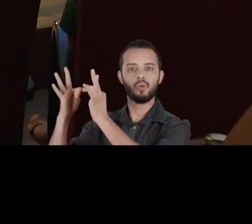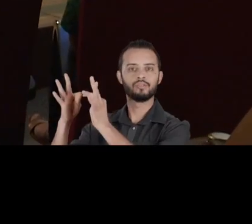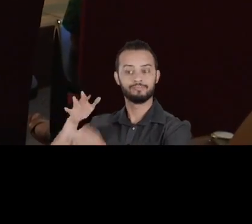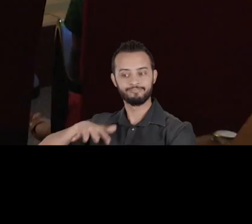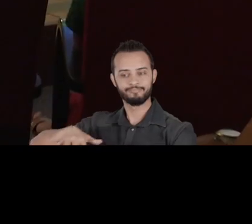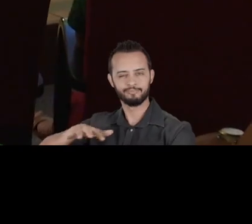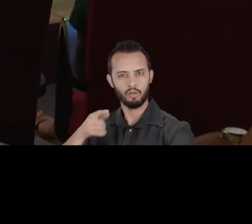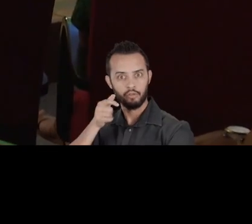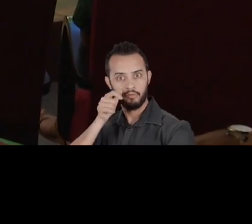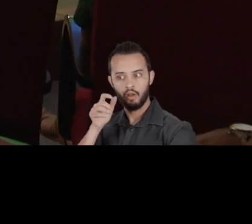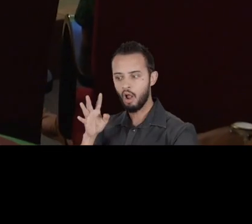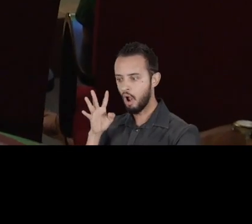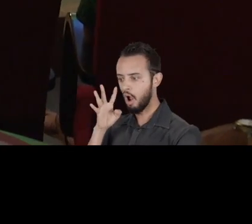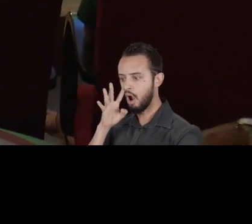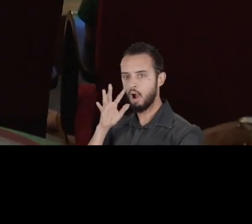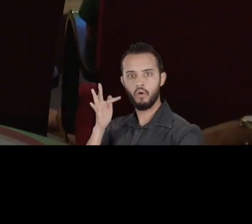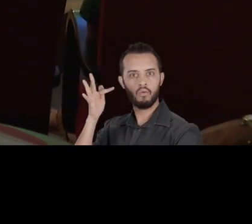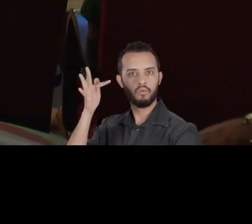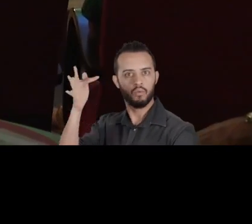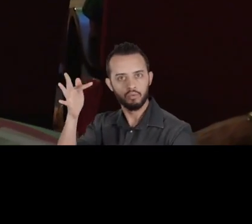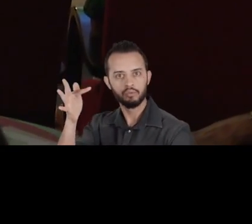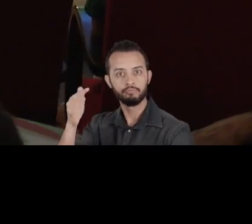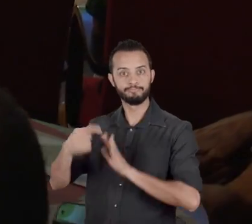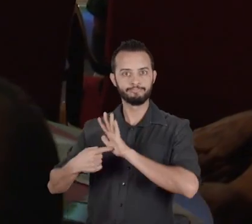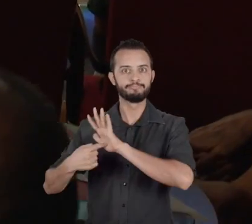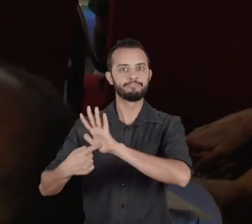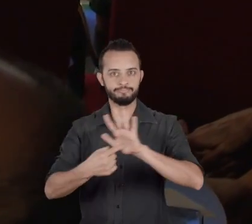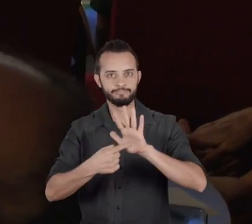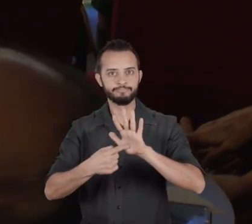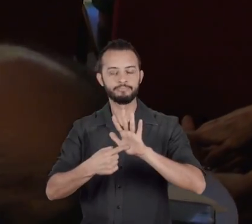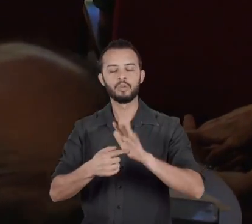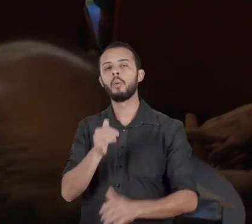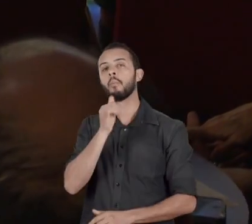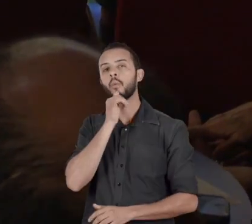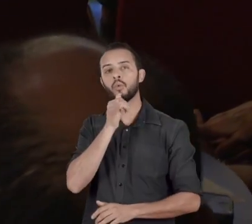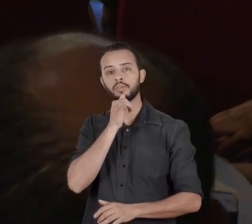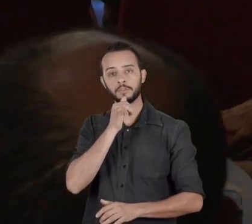pelo menos quando se vislumbra o seu desenvolvimento daqui a algum tempo mostra isso.